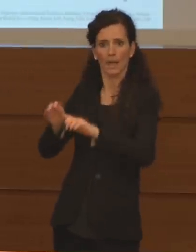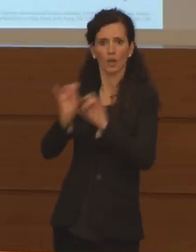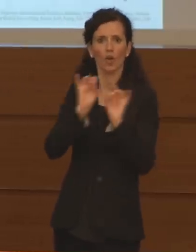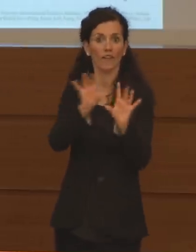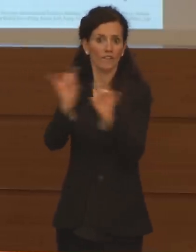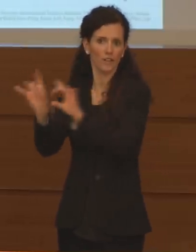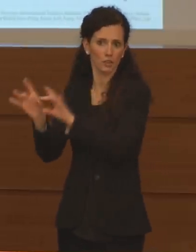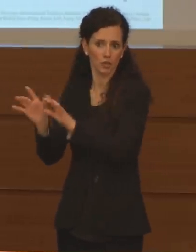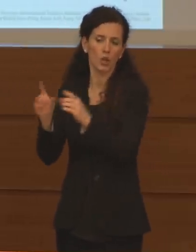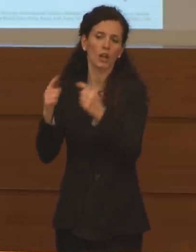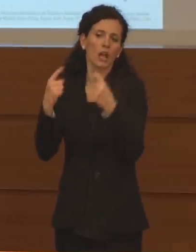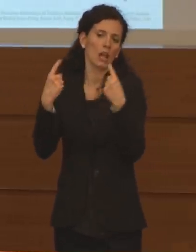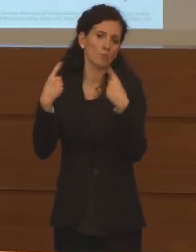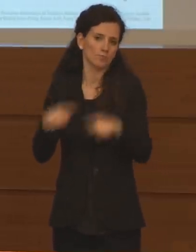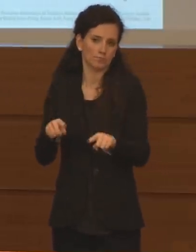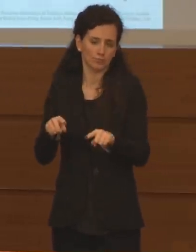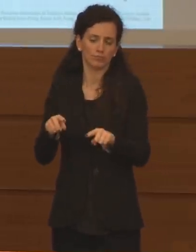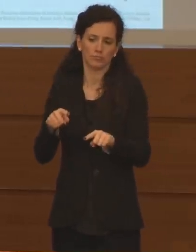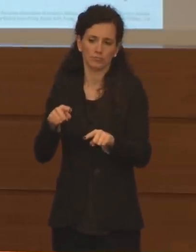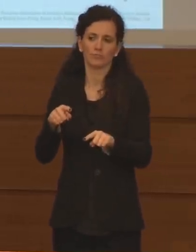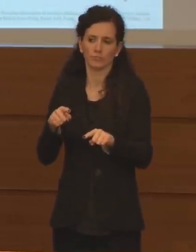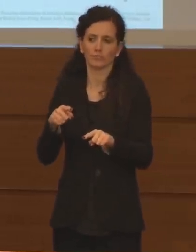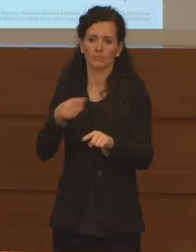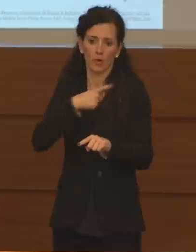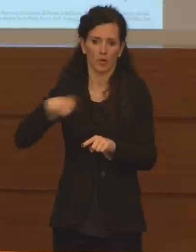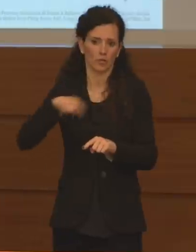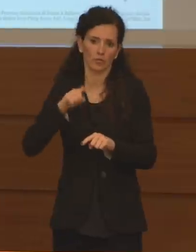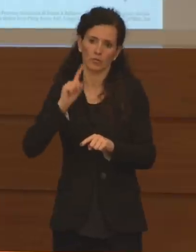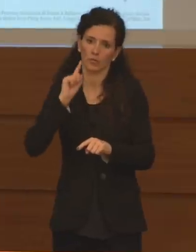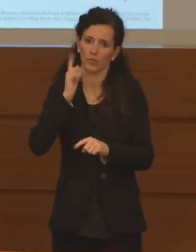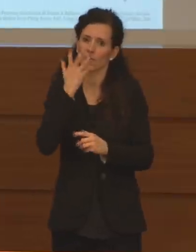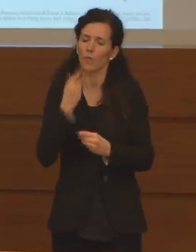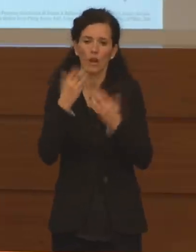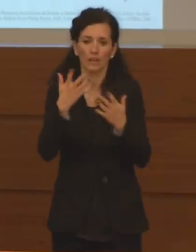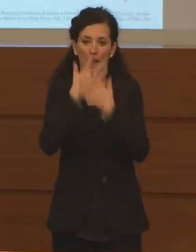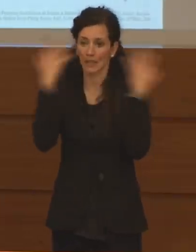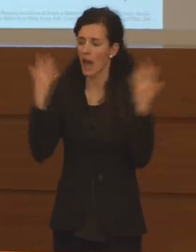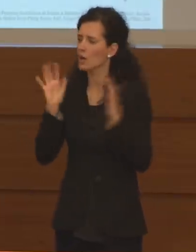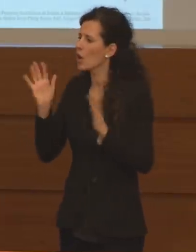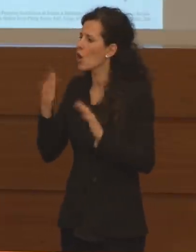su questo dobbiamo essere molto chiari.